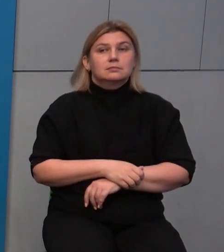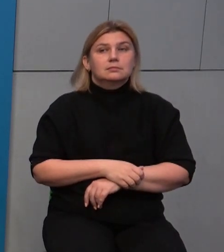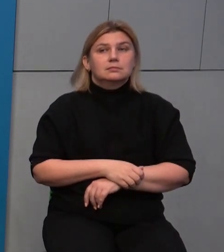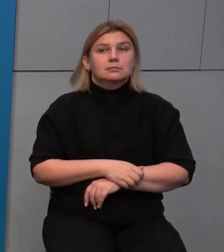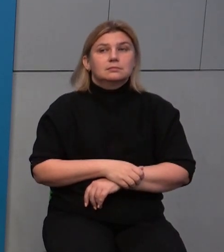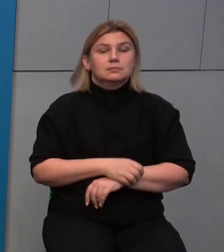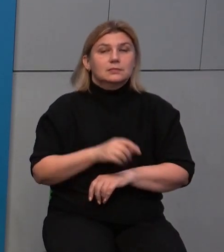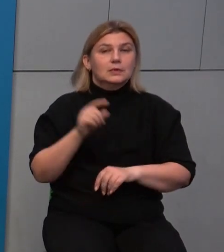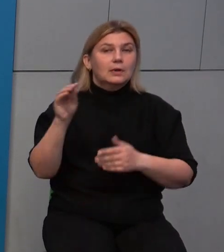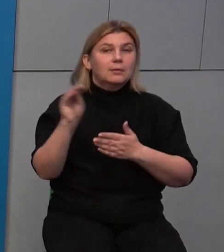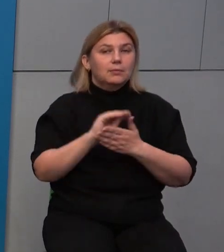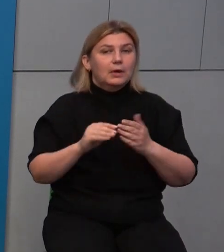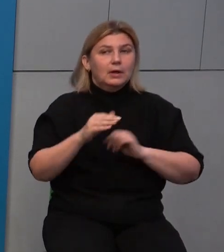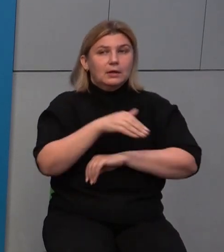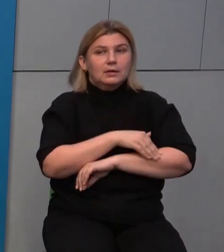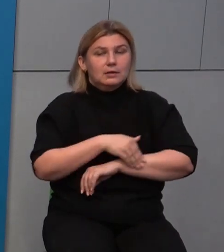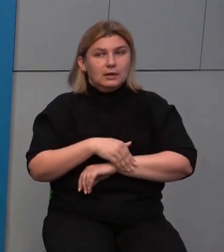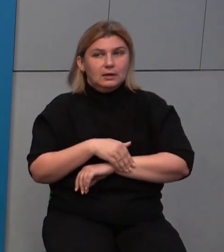pisarzom z zagranicy i pisarkom